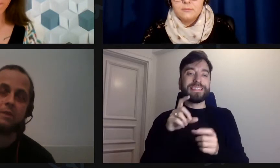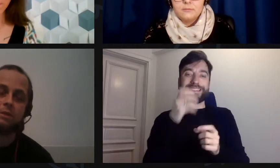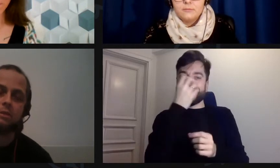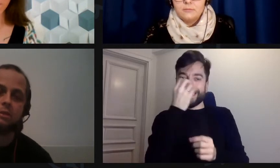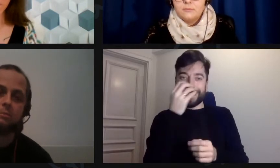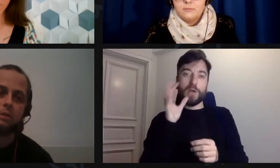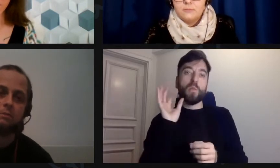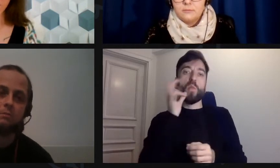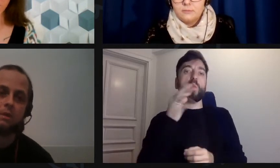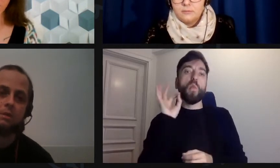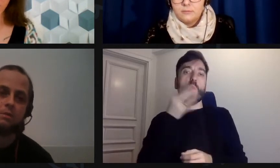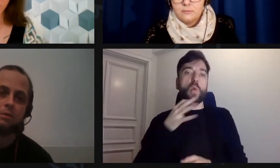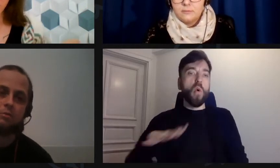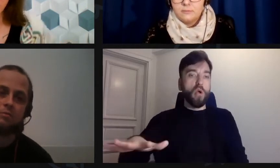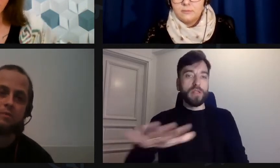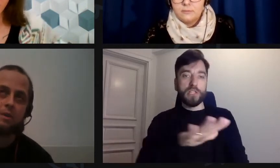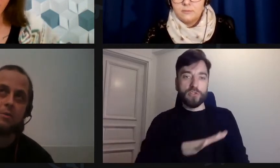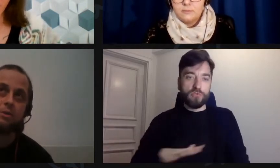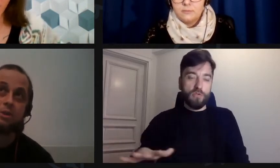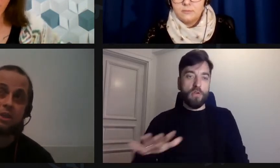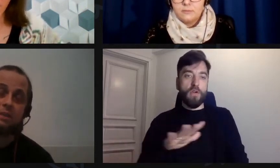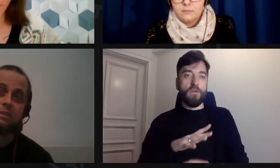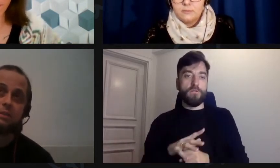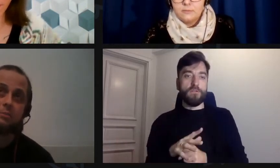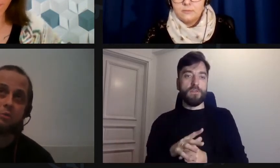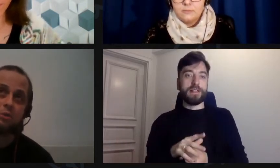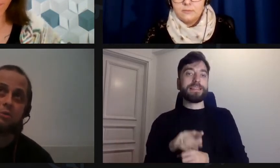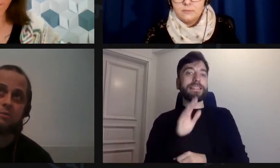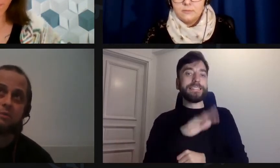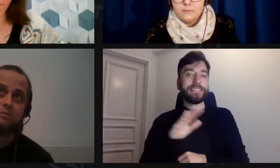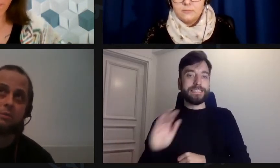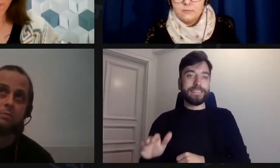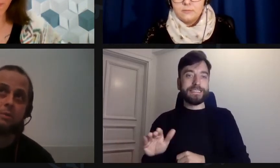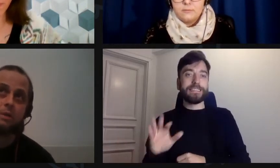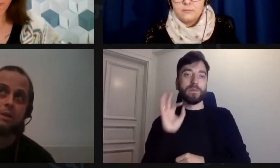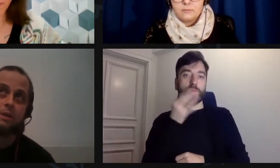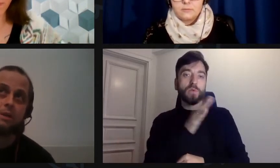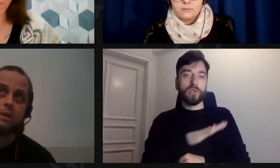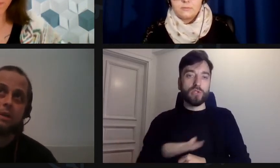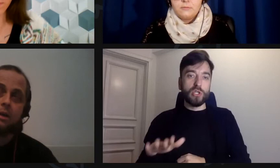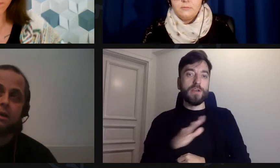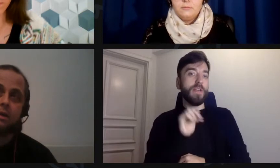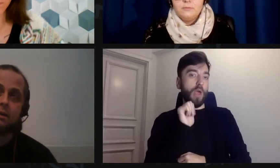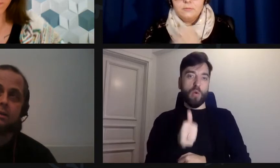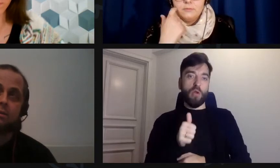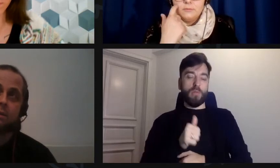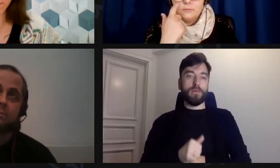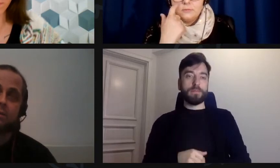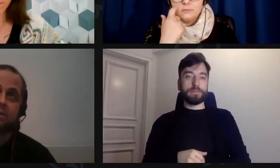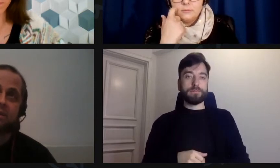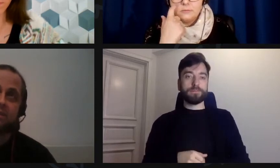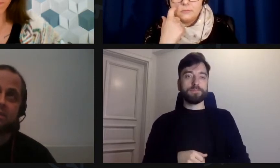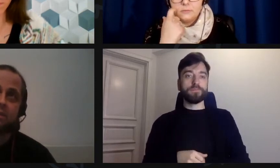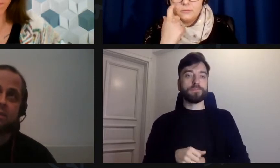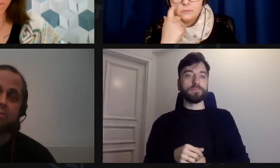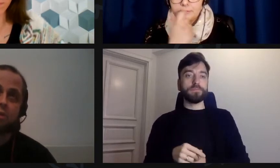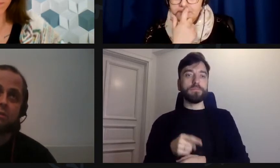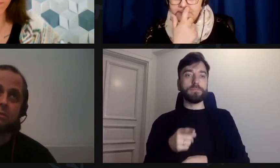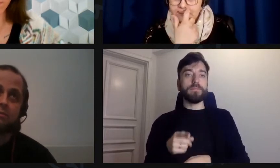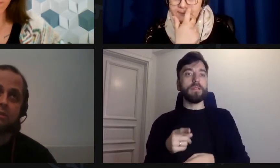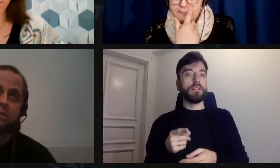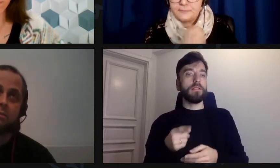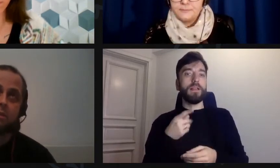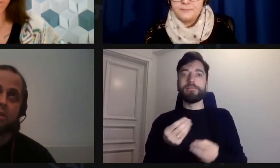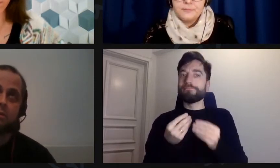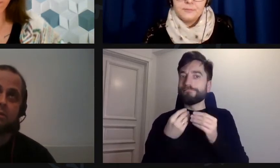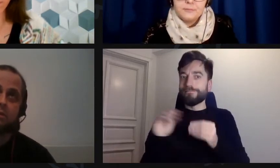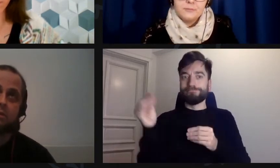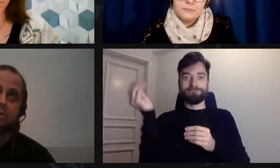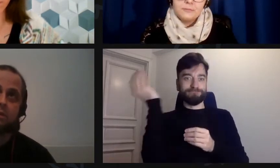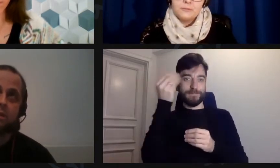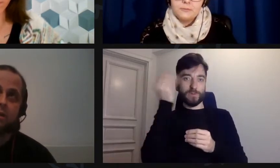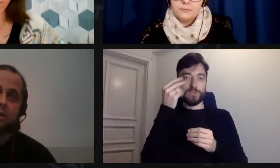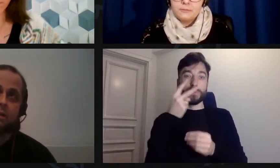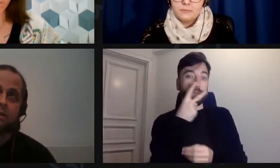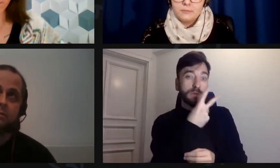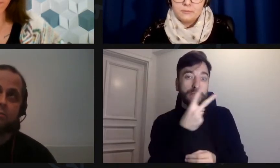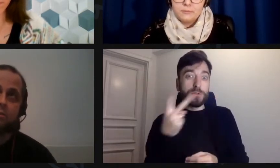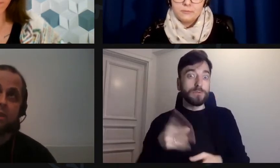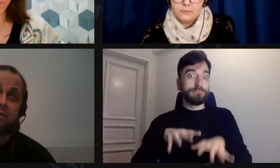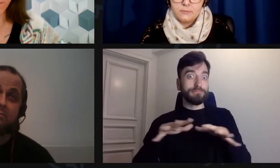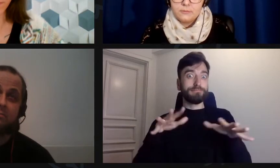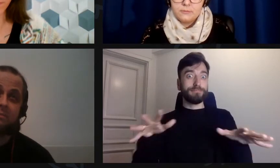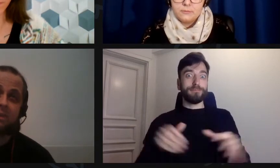jest to jeden z największych cyrków dziecięcych w Europie. Nauczyłem się tam najwięcej, dużo zobaczyłem.